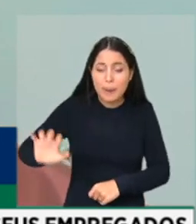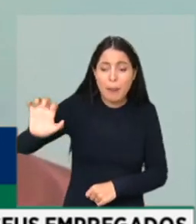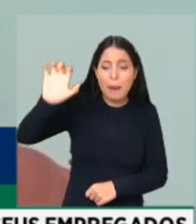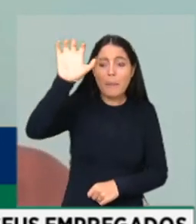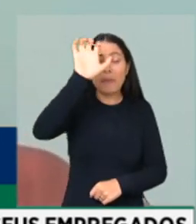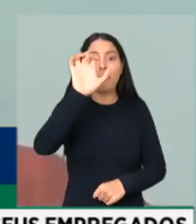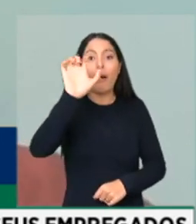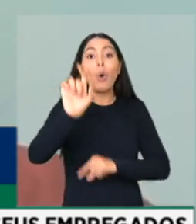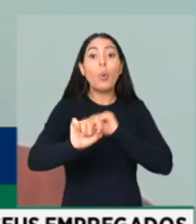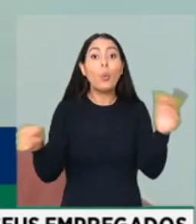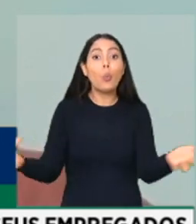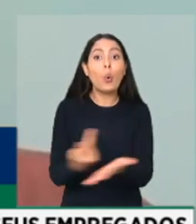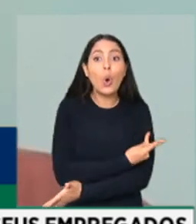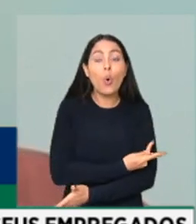CONTINUAMOS VOTANDO UM PROJETO